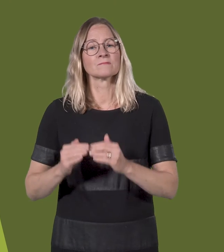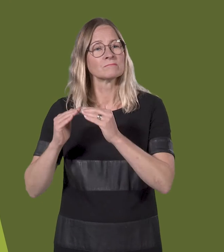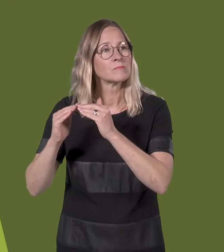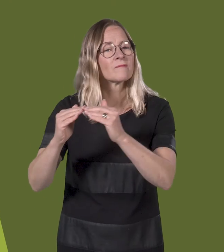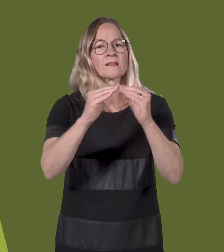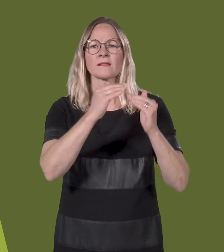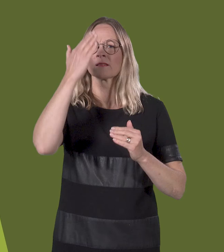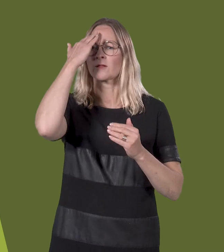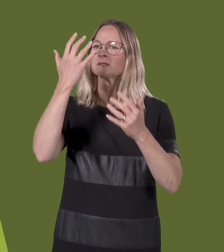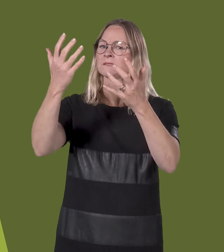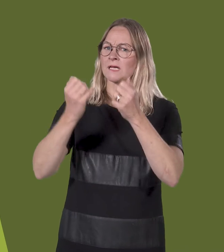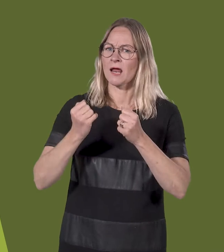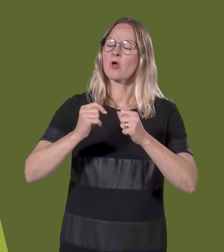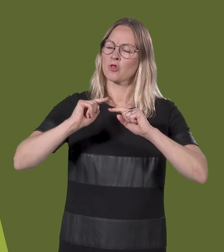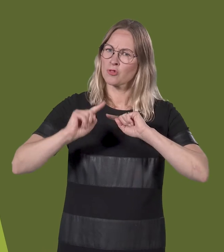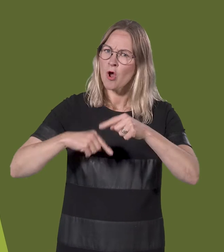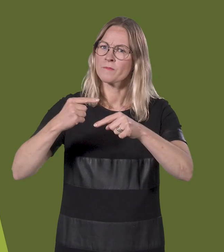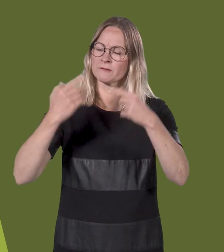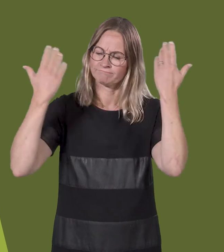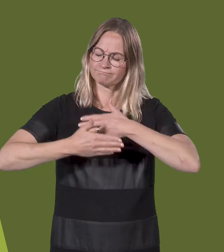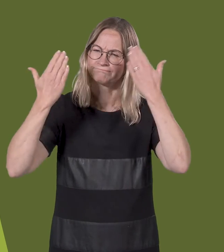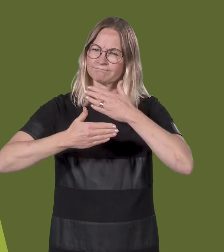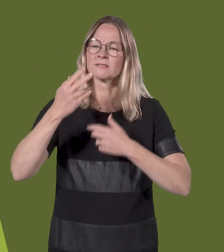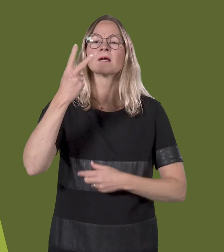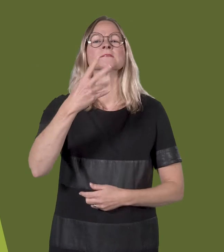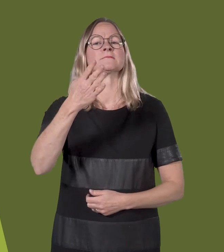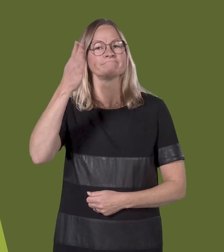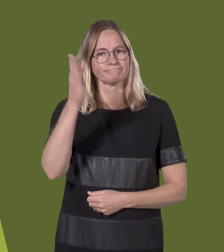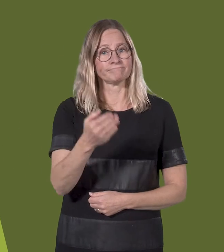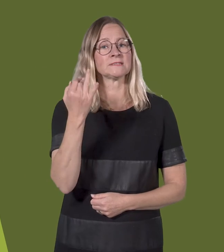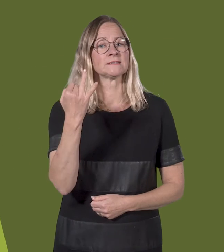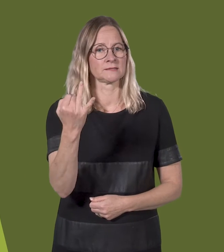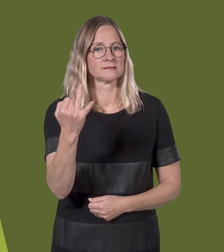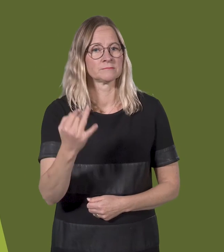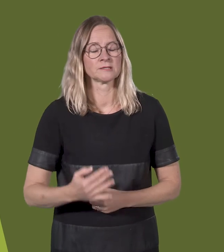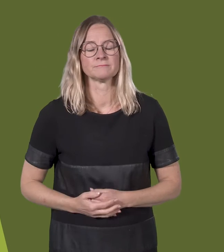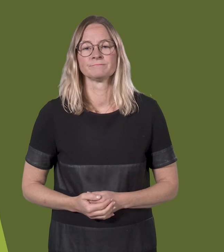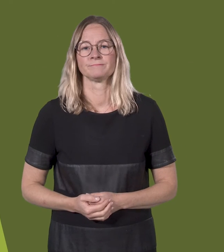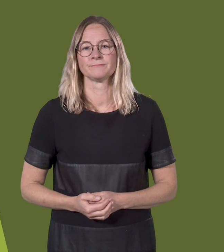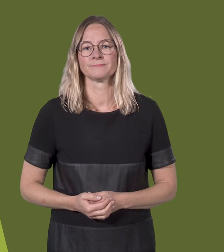Yhdenvertainen tiedonsaanti toimimaan 24/7.